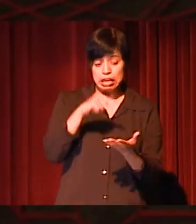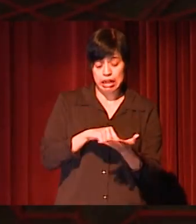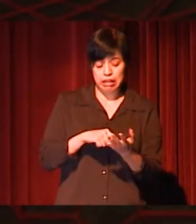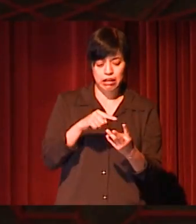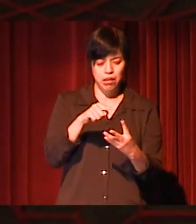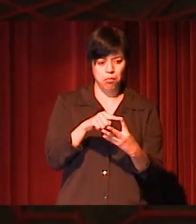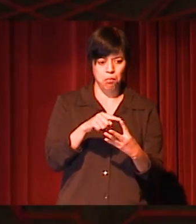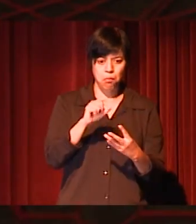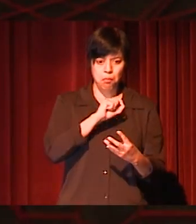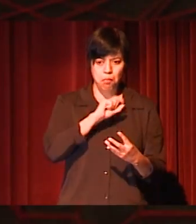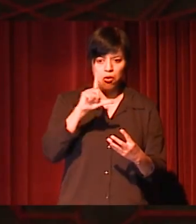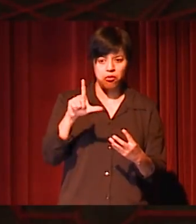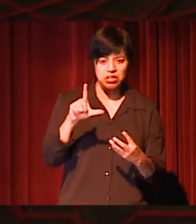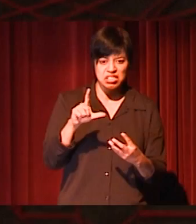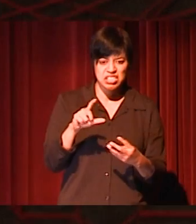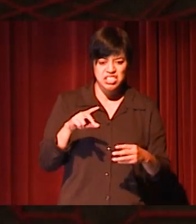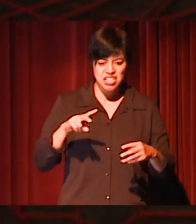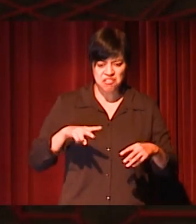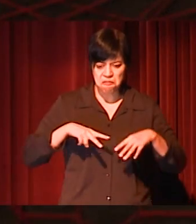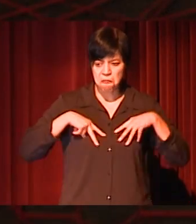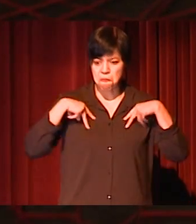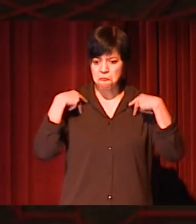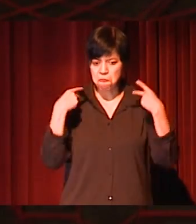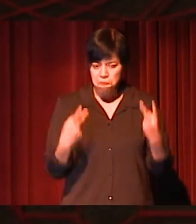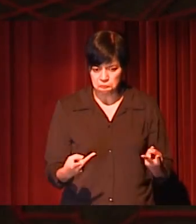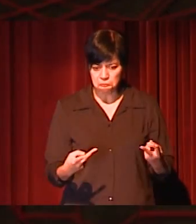Como decía Woody Allen: "Aquellos que no saben hacer, enseñan".